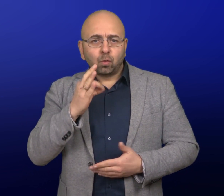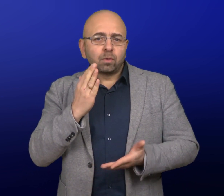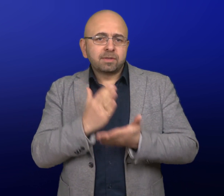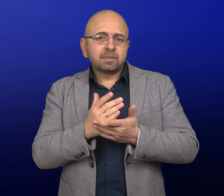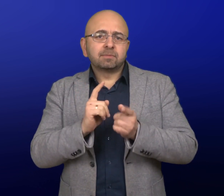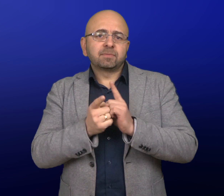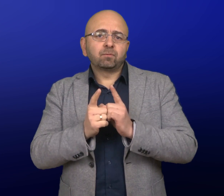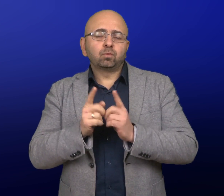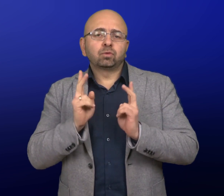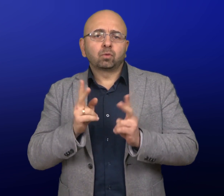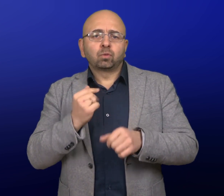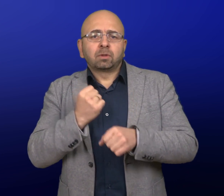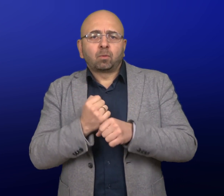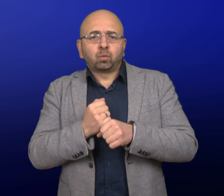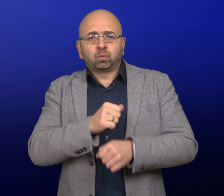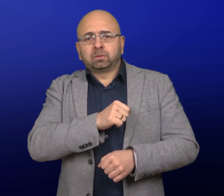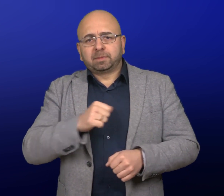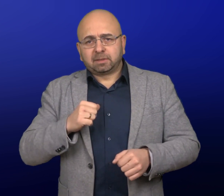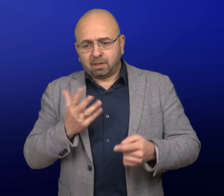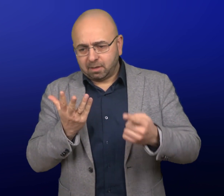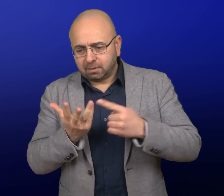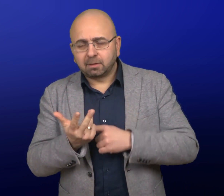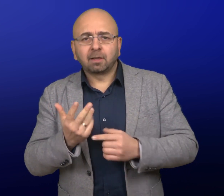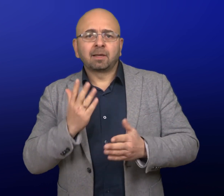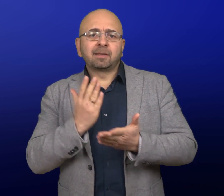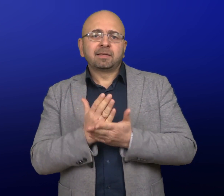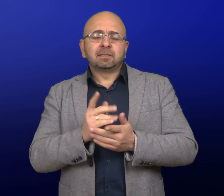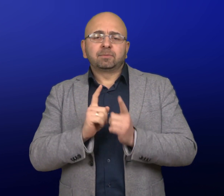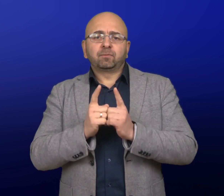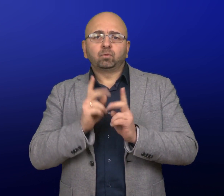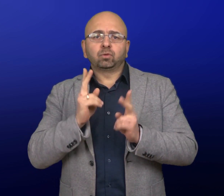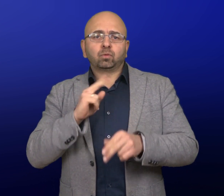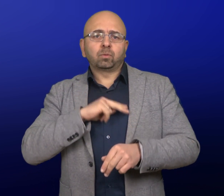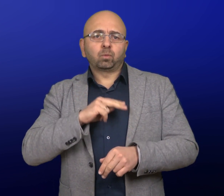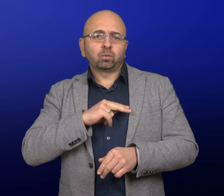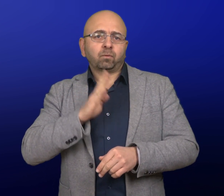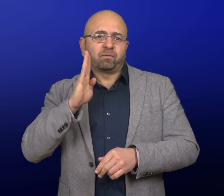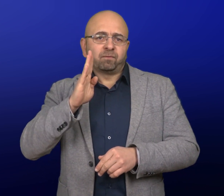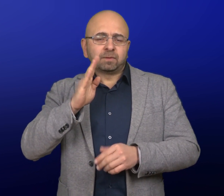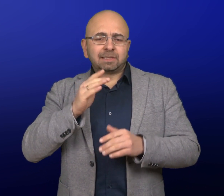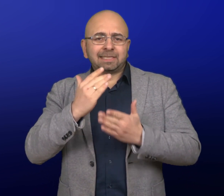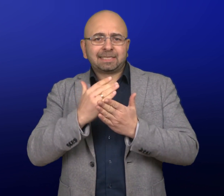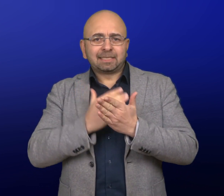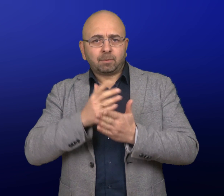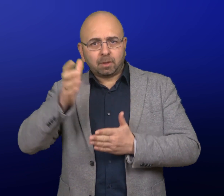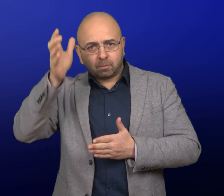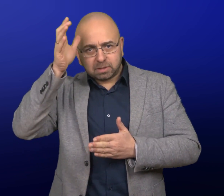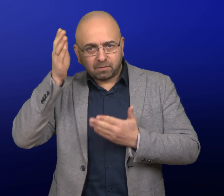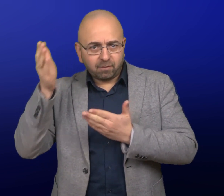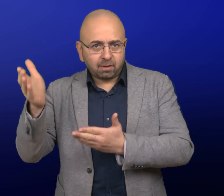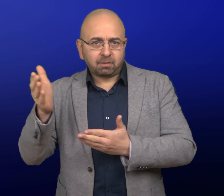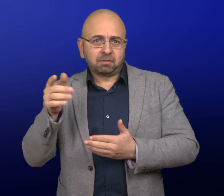Но есть же переводчики, которые работают сами по себе, в системе образования,